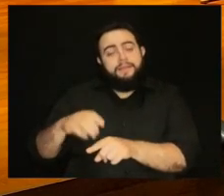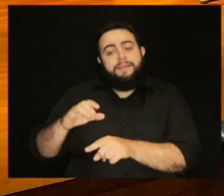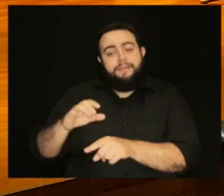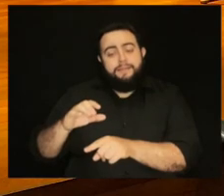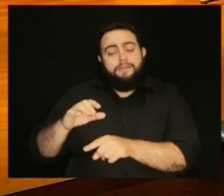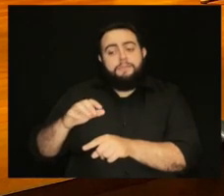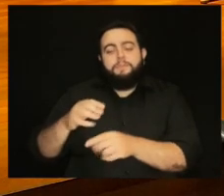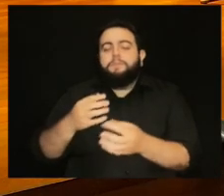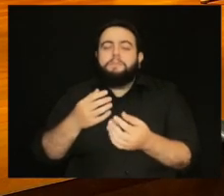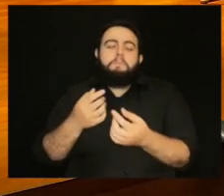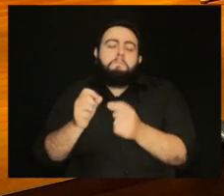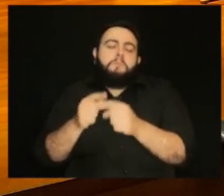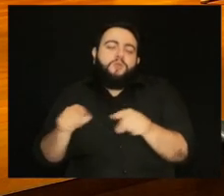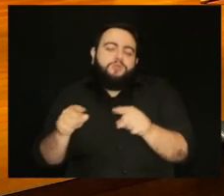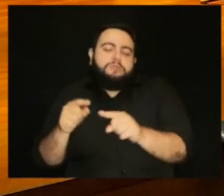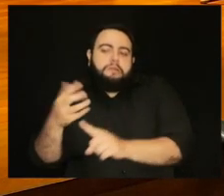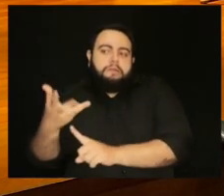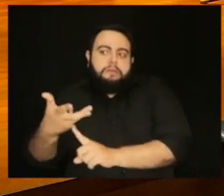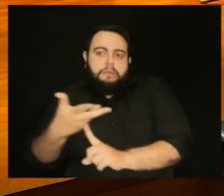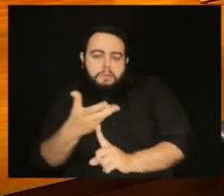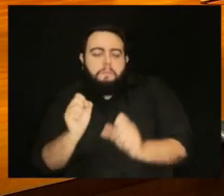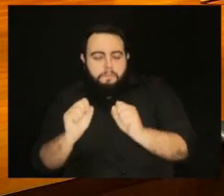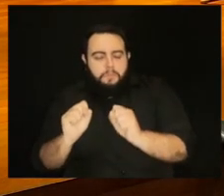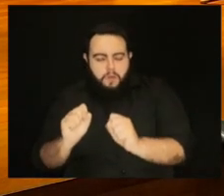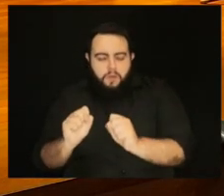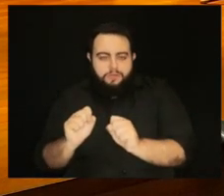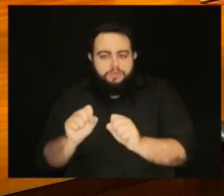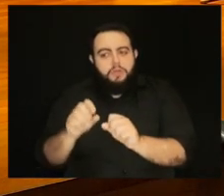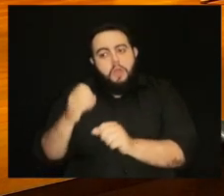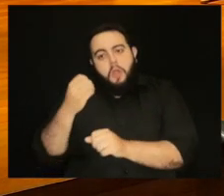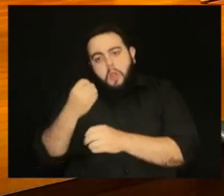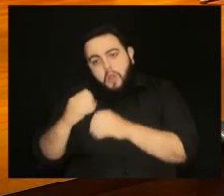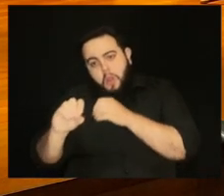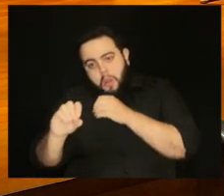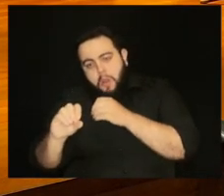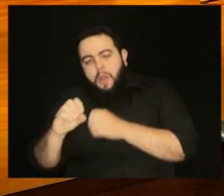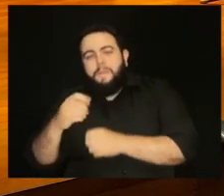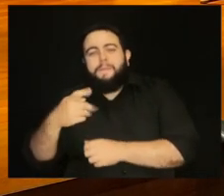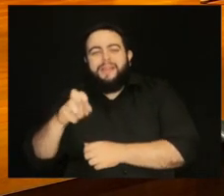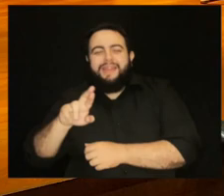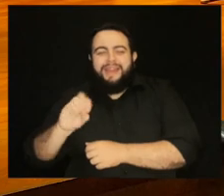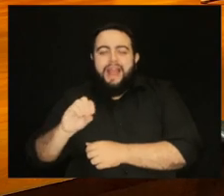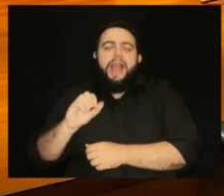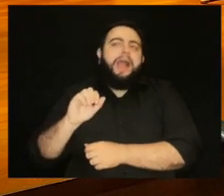de concertos populares, árias de ópera, essas coisas, ou uma música popular e inclusive os compositores